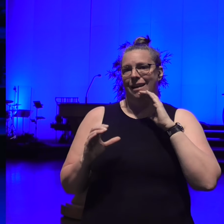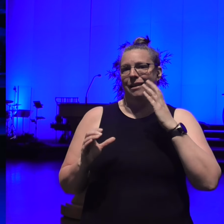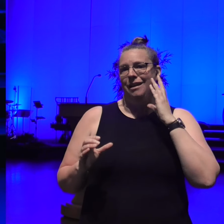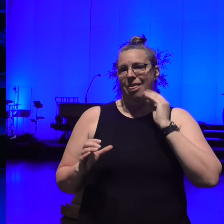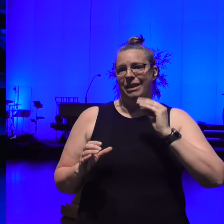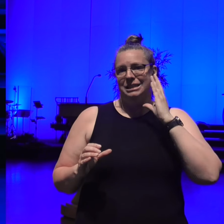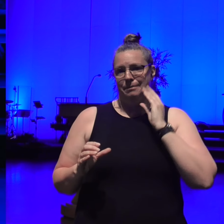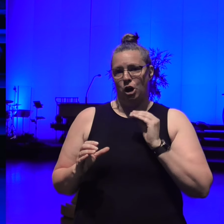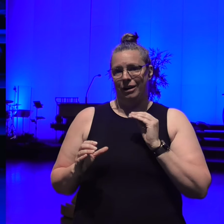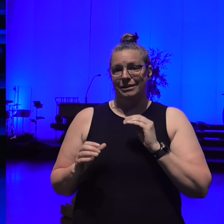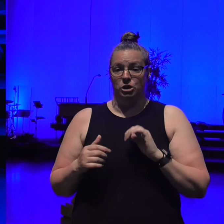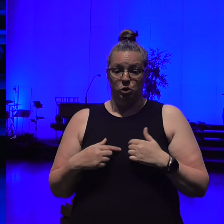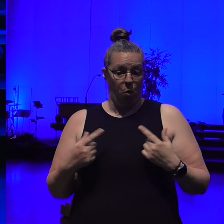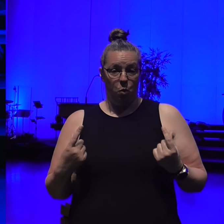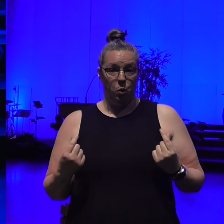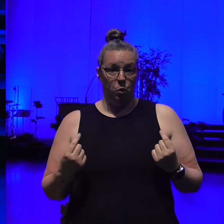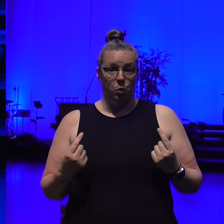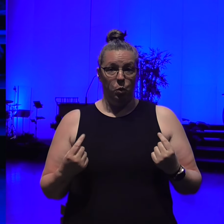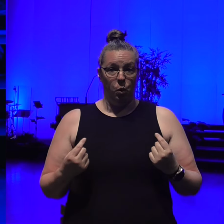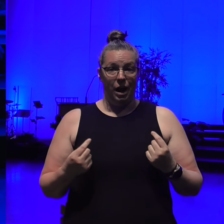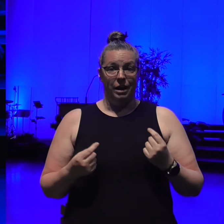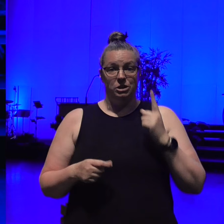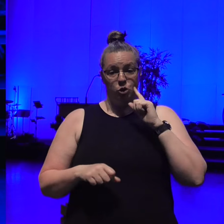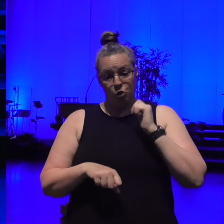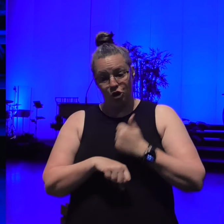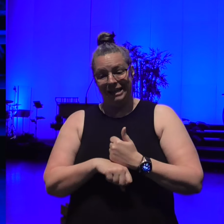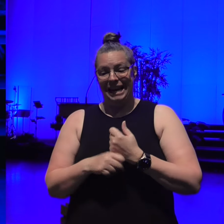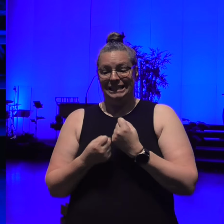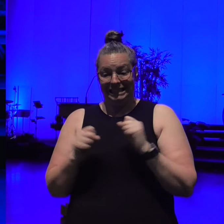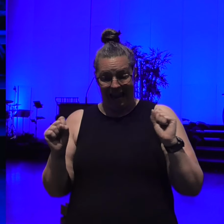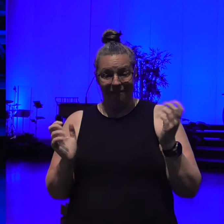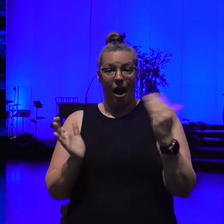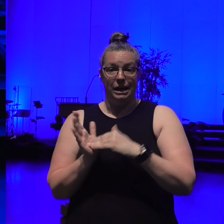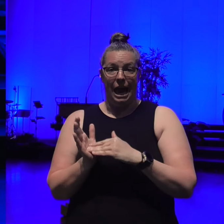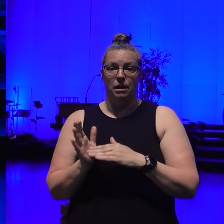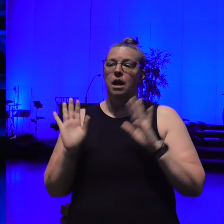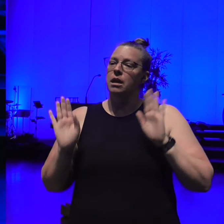entonces, ¿qué iba a hacer para crear ese espacio seguro? No para decir que hay un problema con lo que